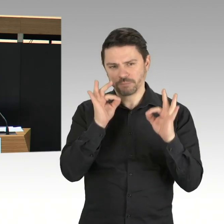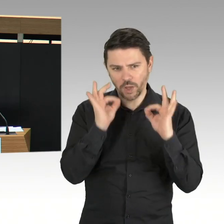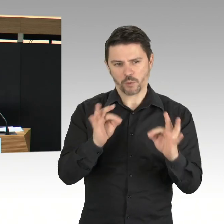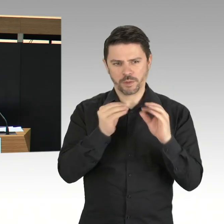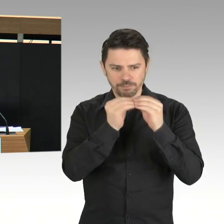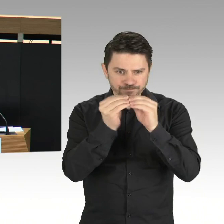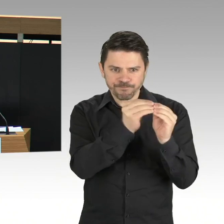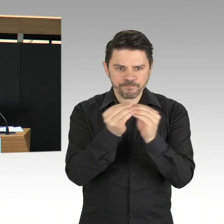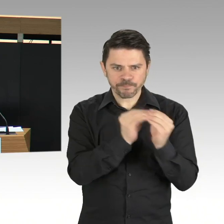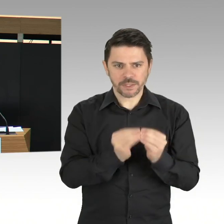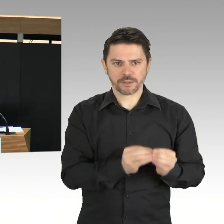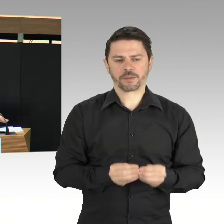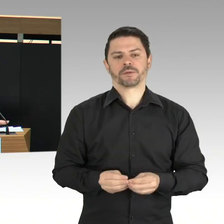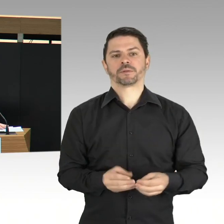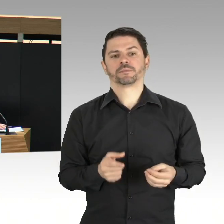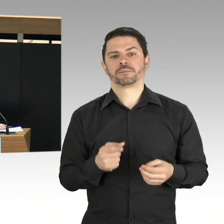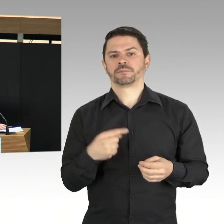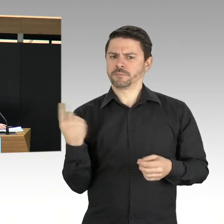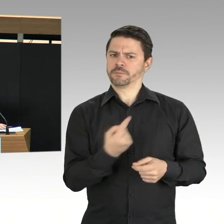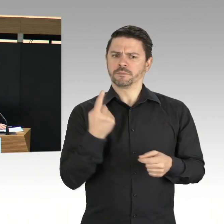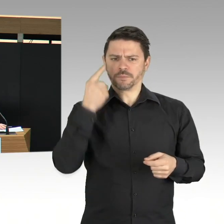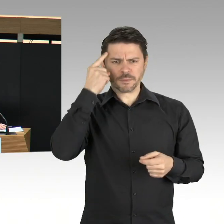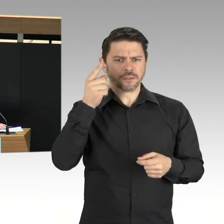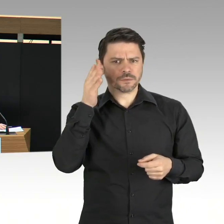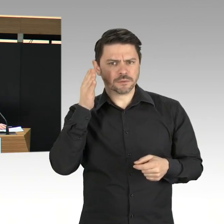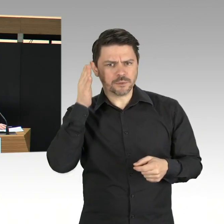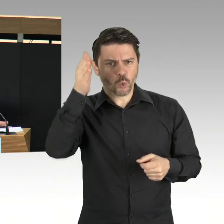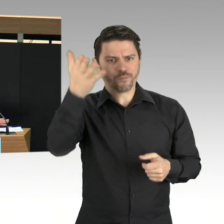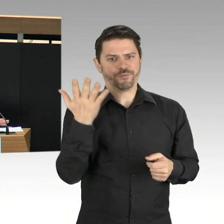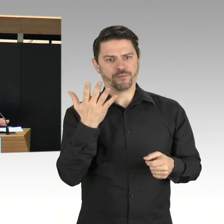sodass wir sogar eine größere Datenlage haben als mit dem Mietspiegel. Damit sind wir gut vorbereitet,